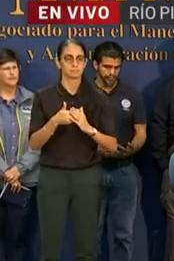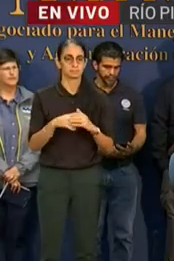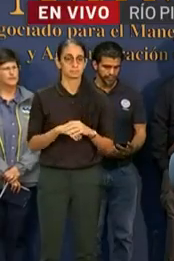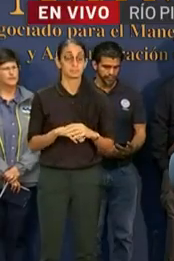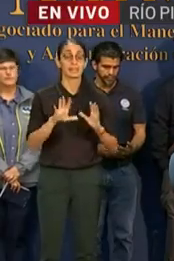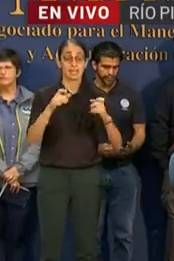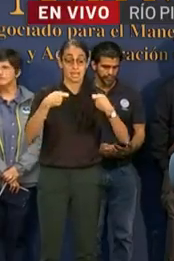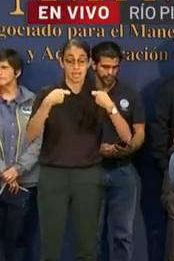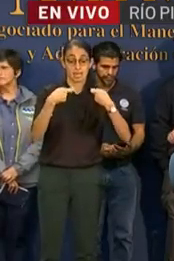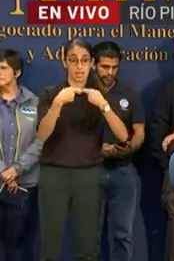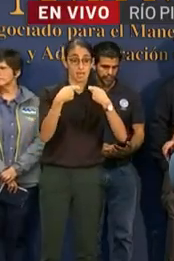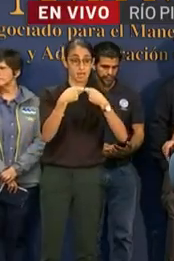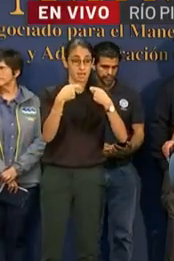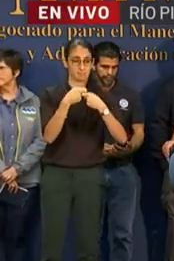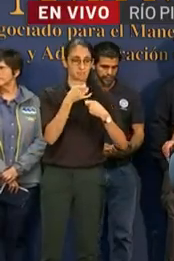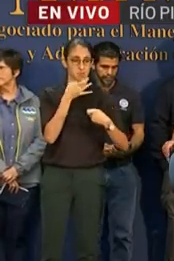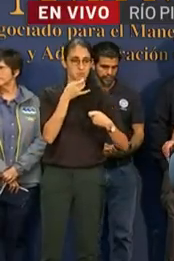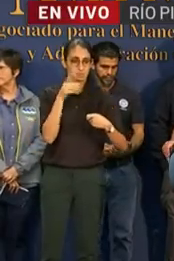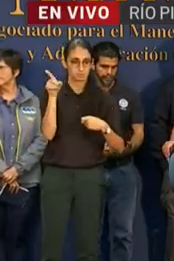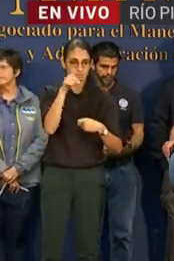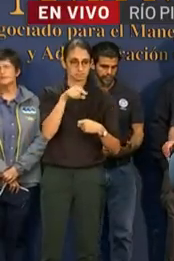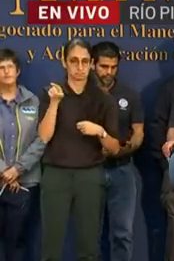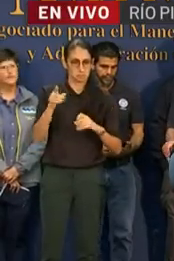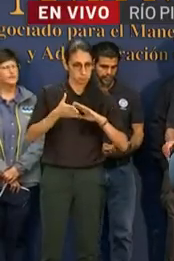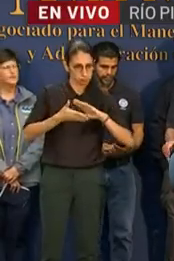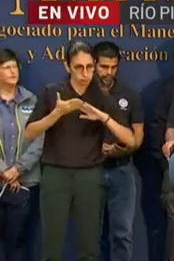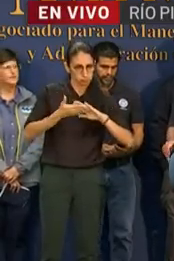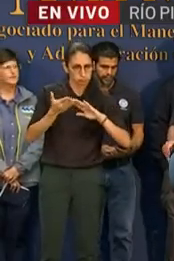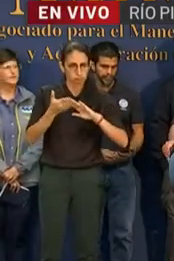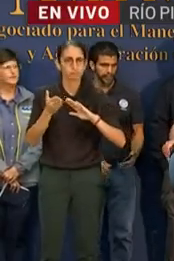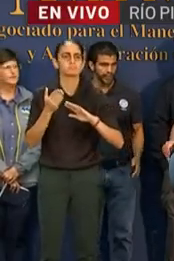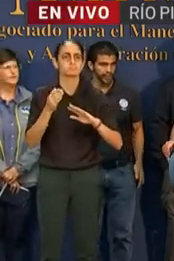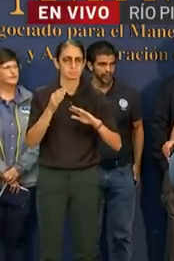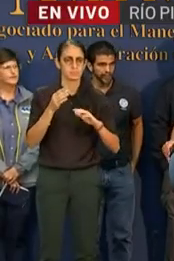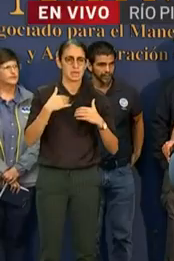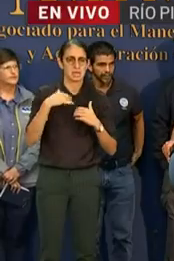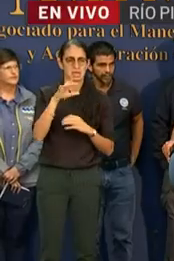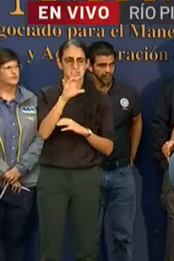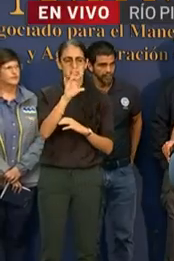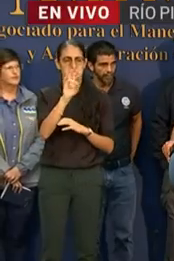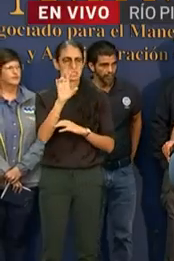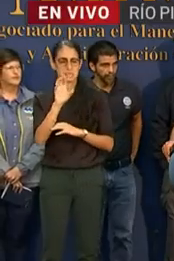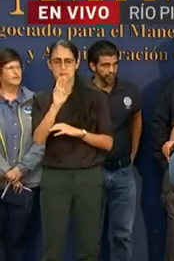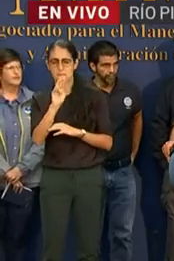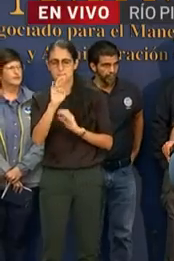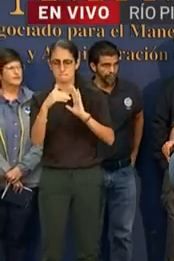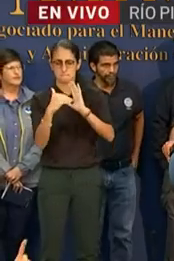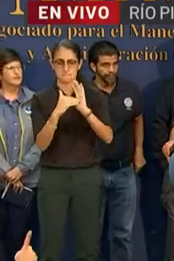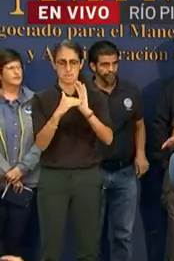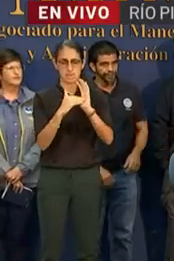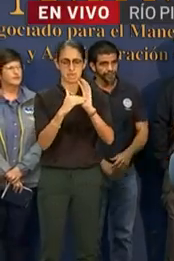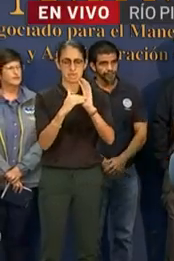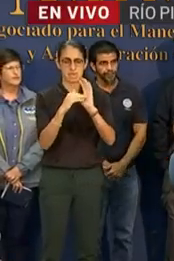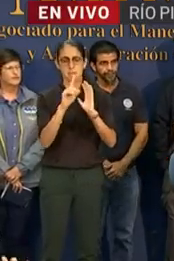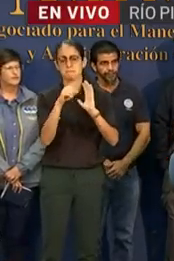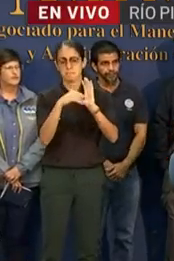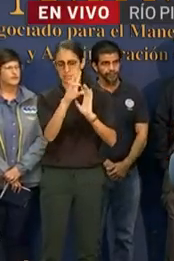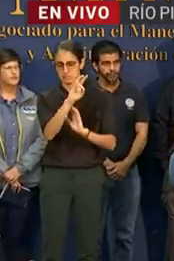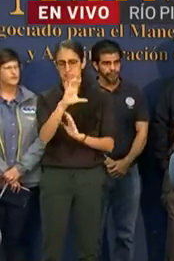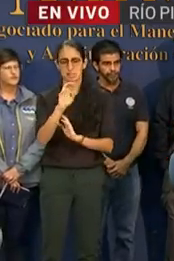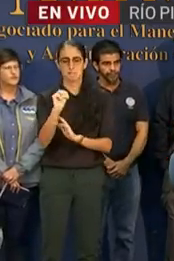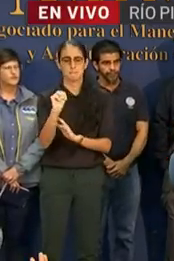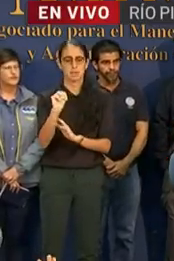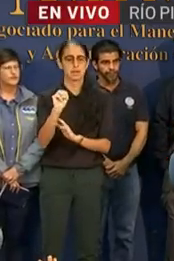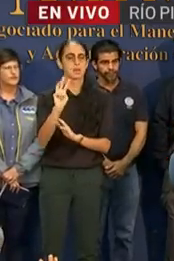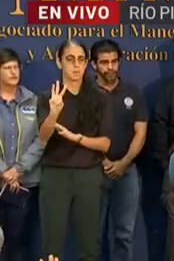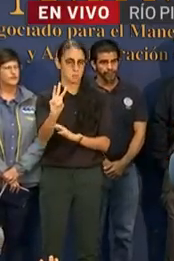TIENEN PERSONAL LISTO PARA